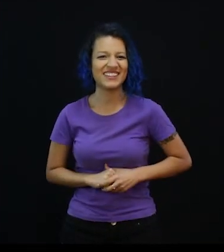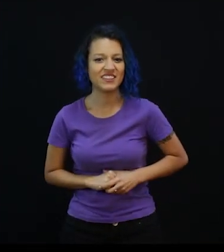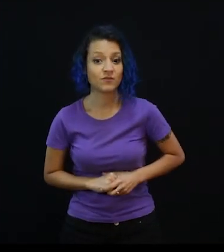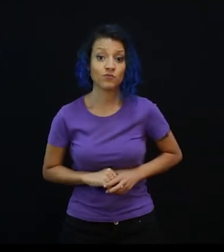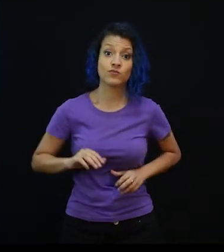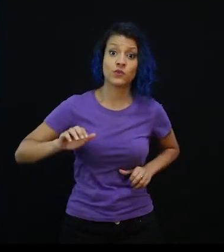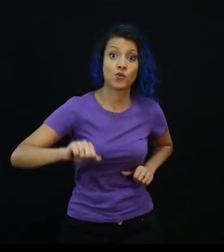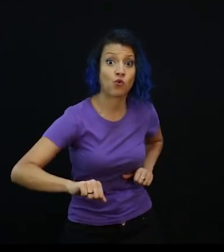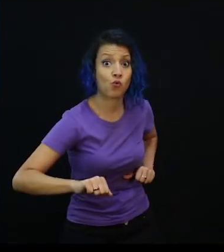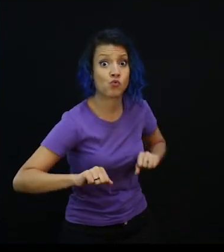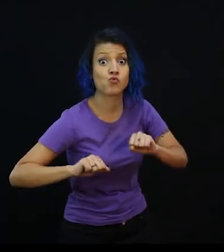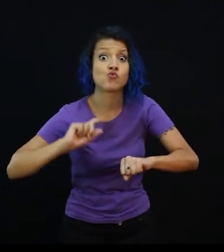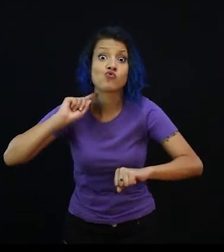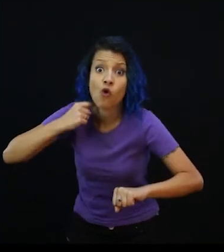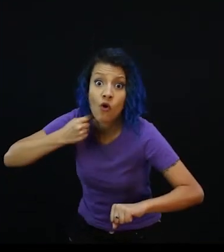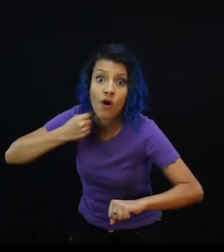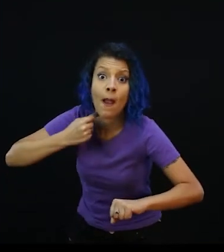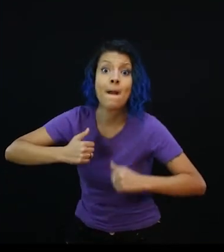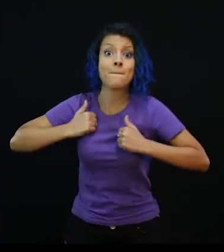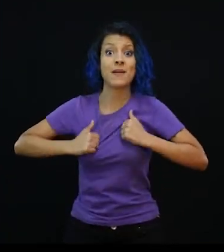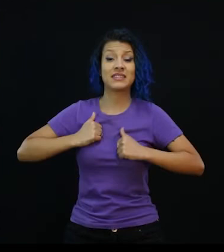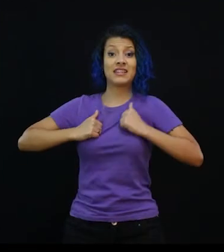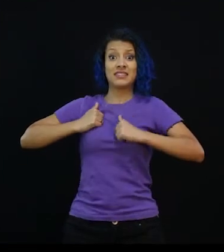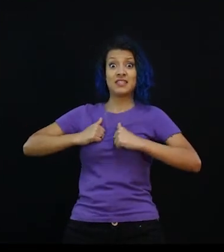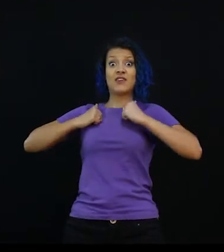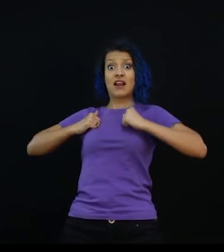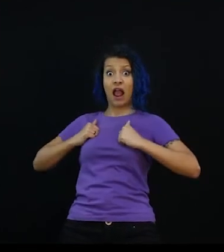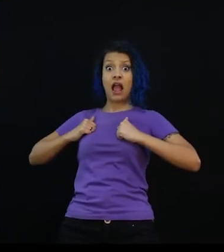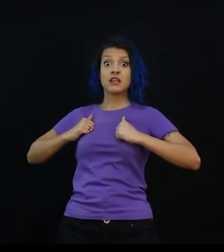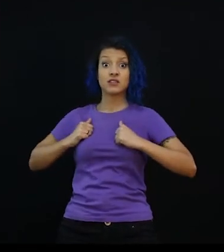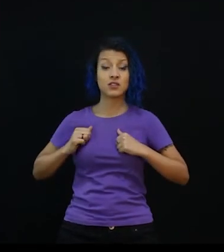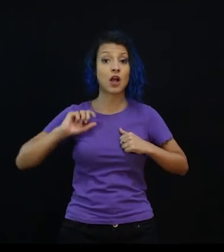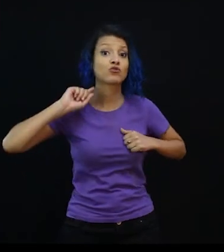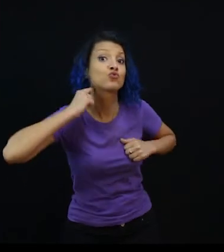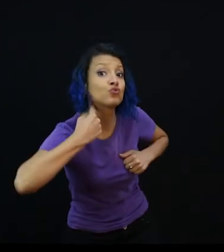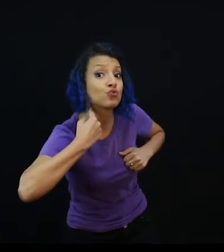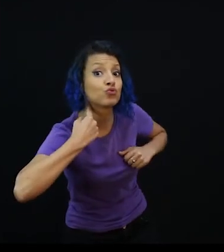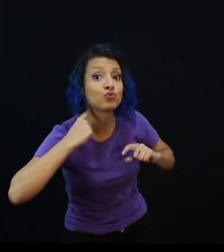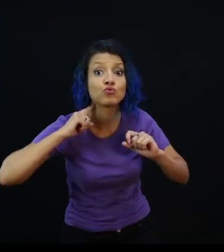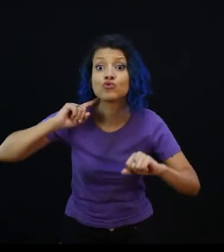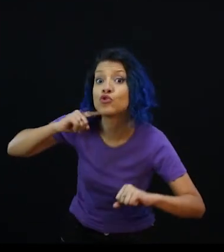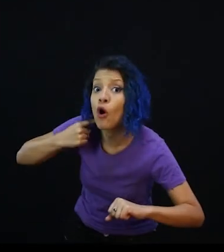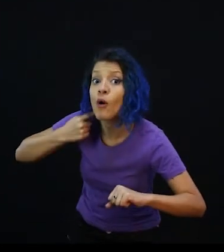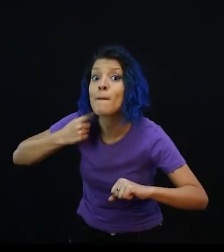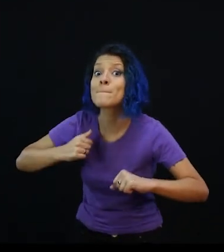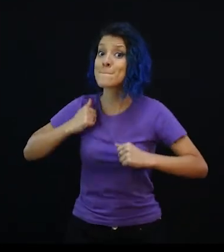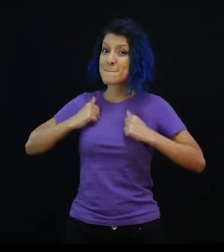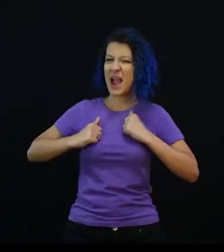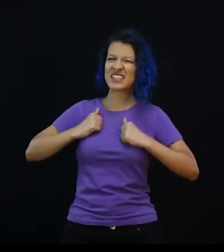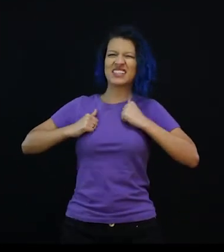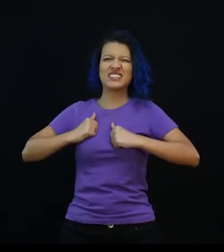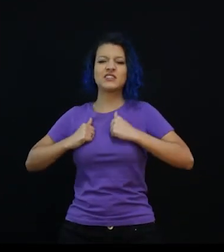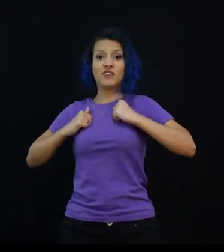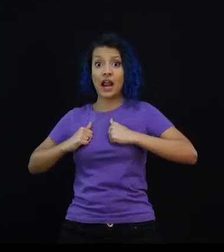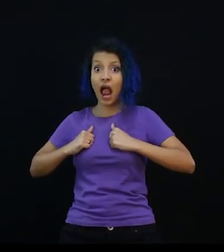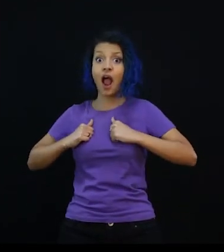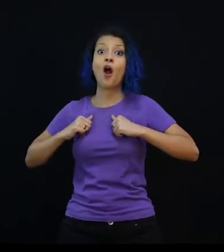Se está sujo, faça se lavar Se está sujo, faça se esfregar